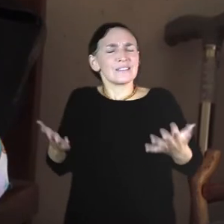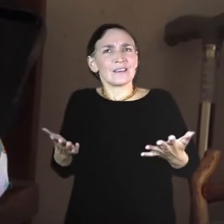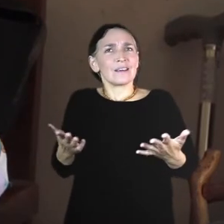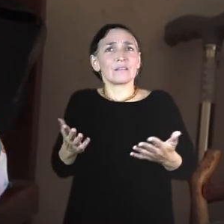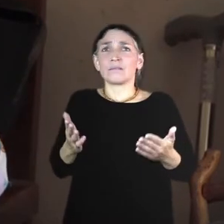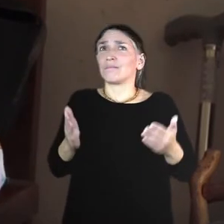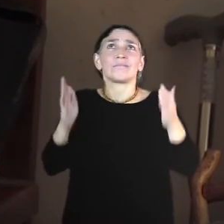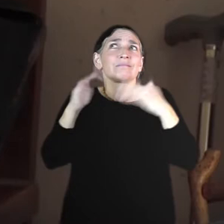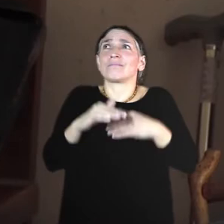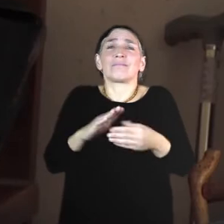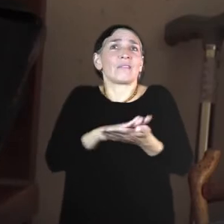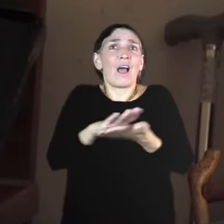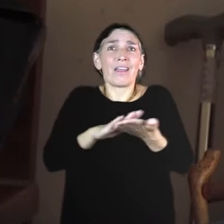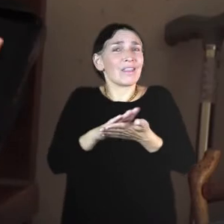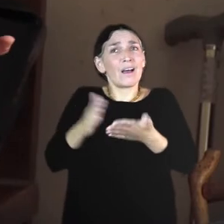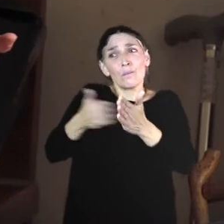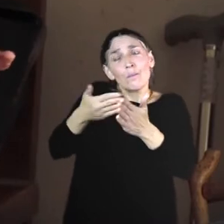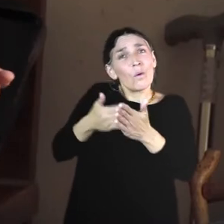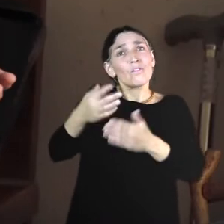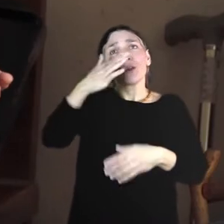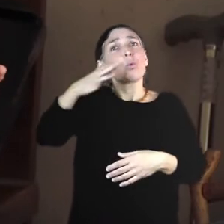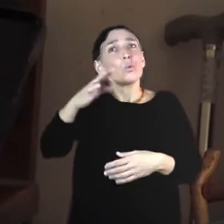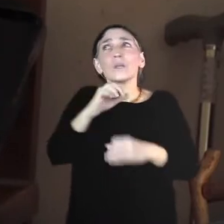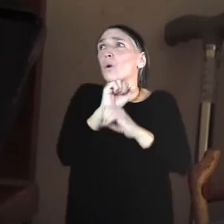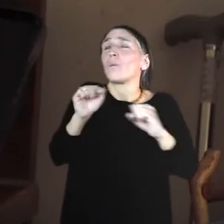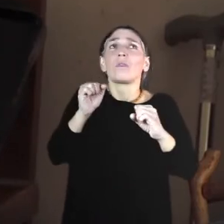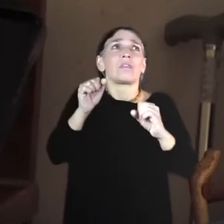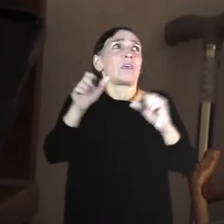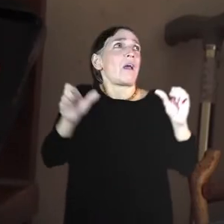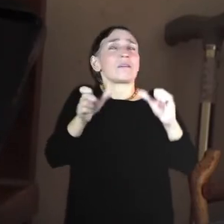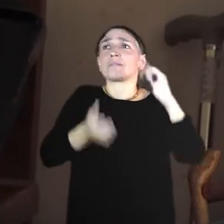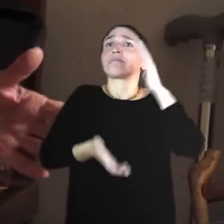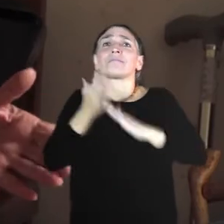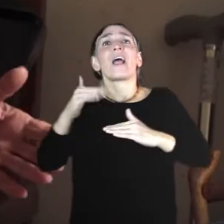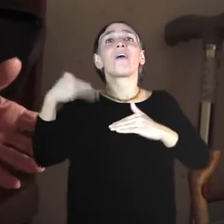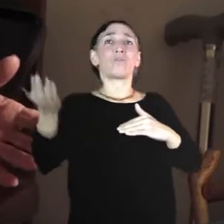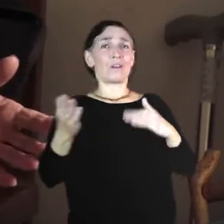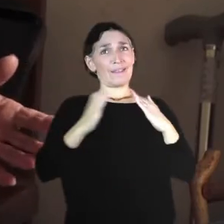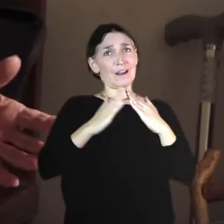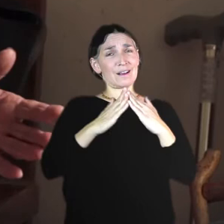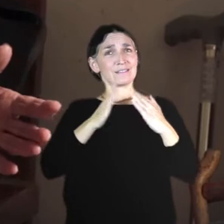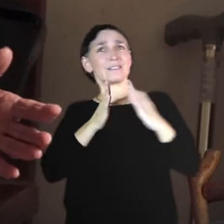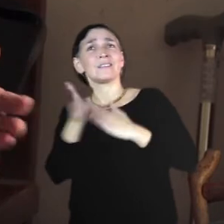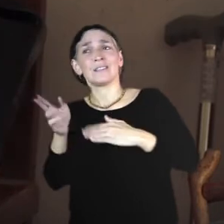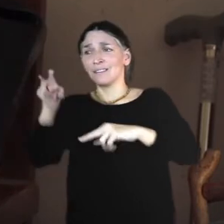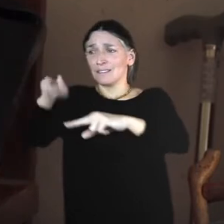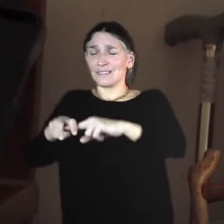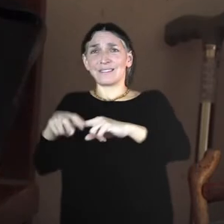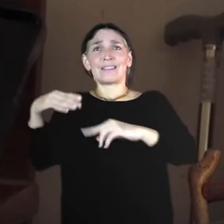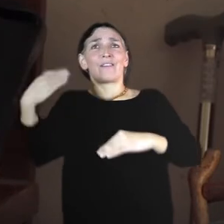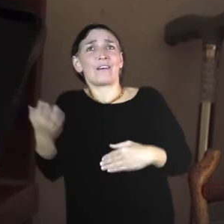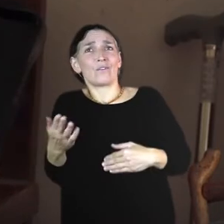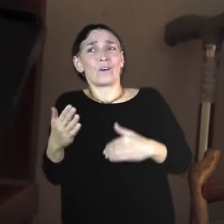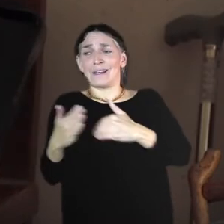Nada pobre, lo único que hacia era salir de la casa, sentarse por ahí un poco,